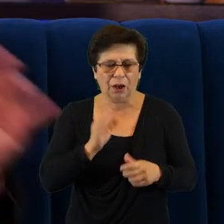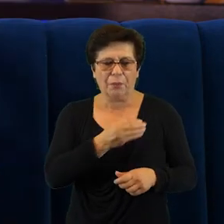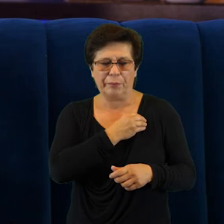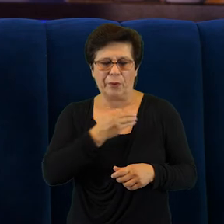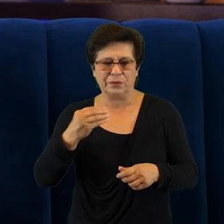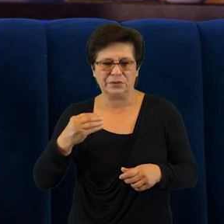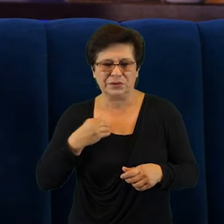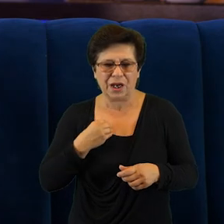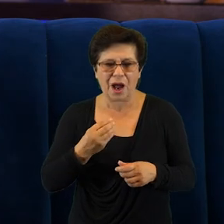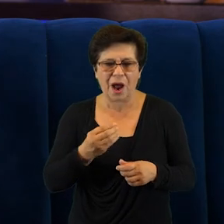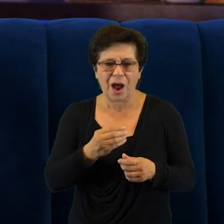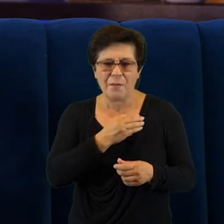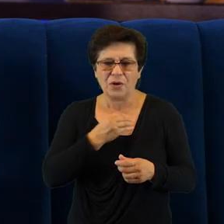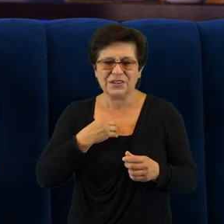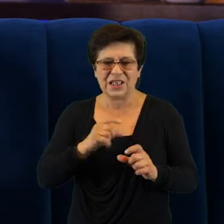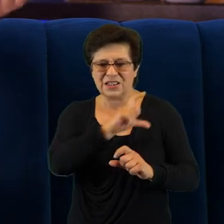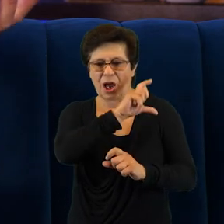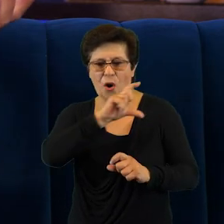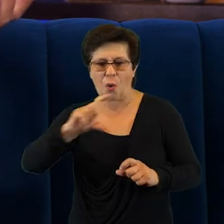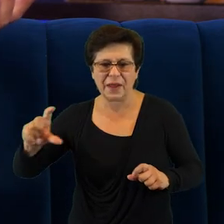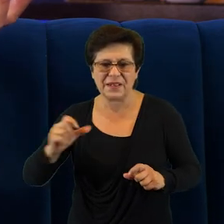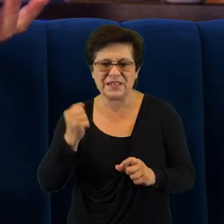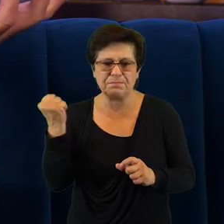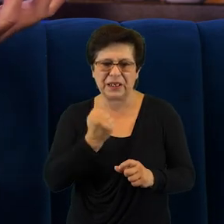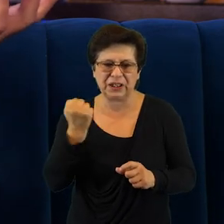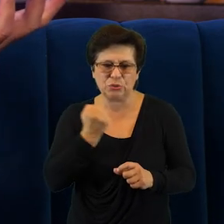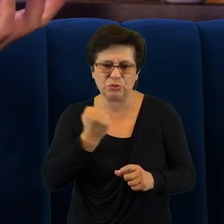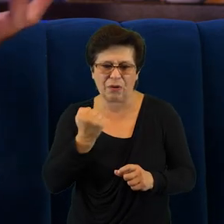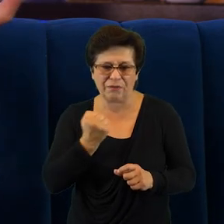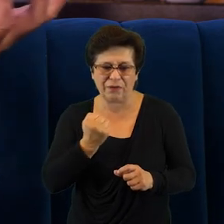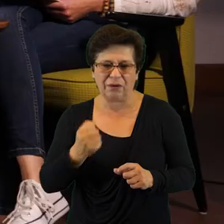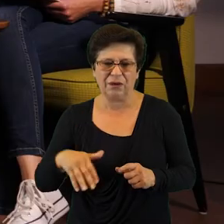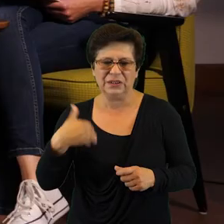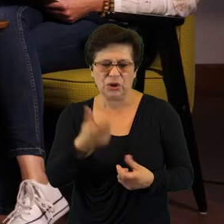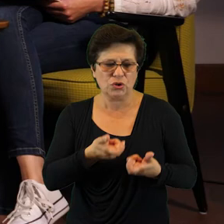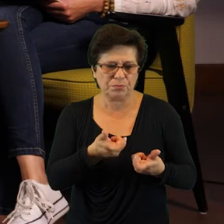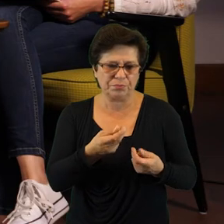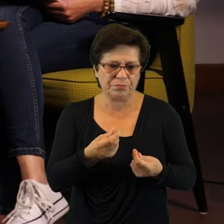i "Piekło" się ukazało. To ona przełożyła "Czyściec". Nie sponsora, nikt na listy nie odpowiada.